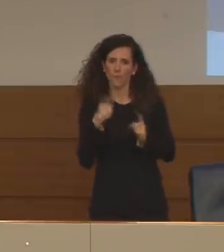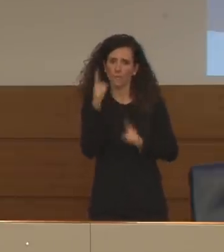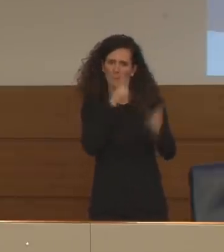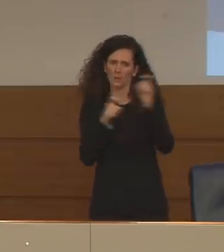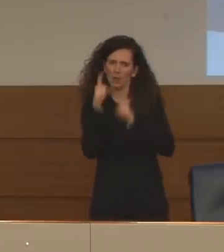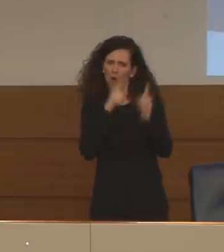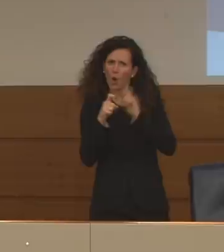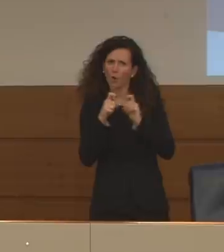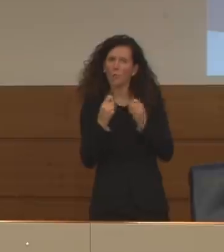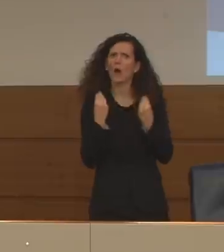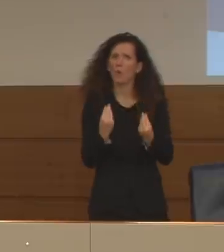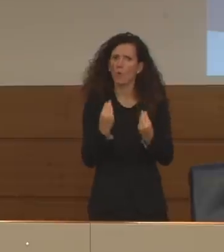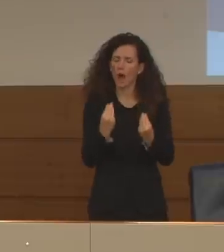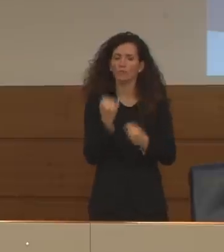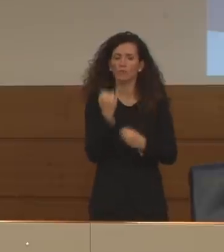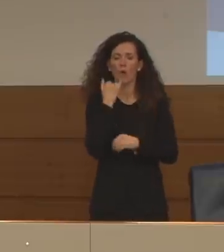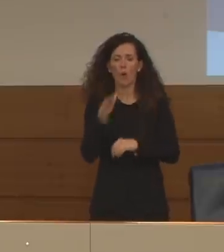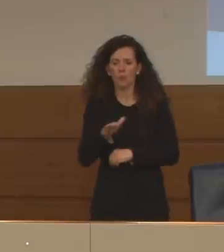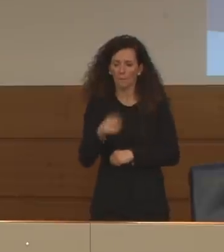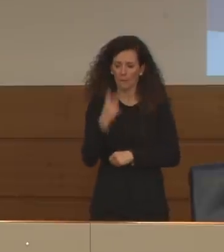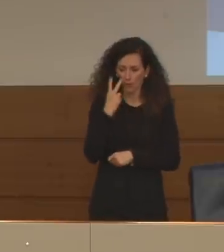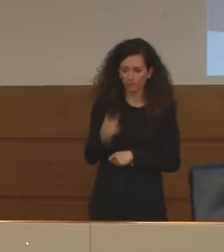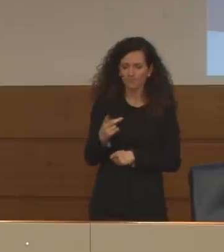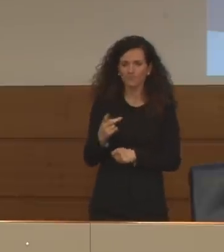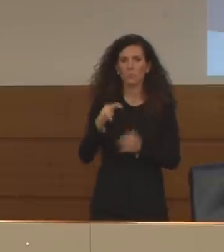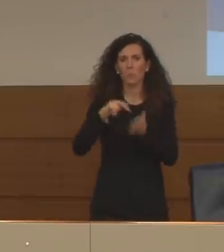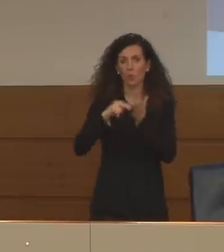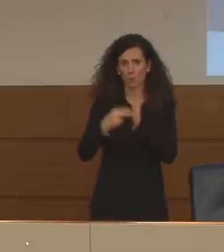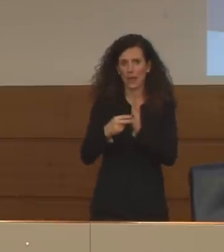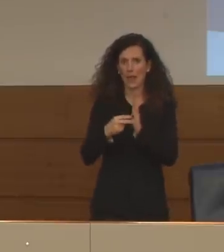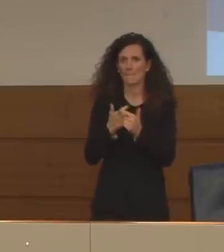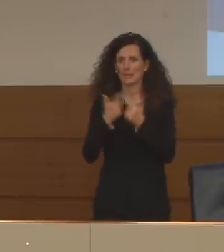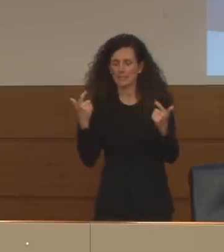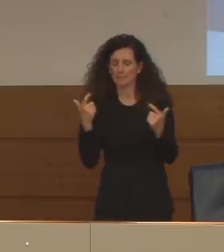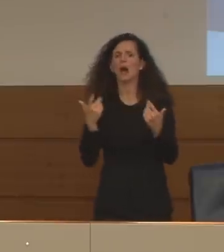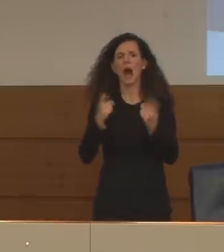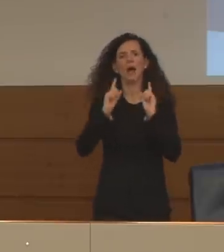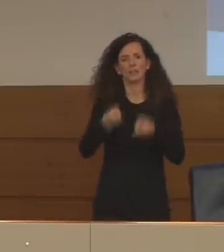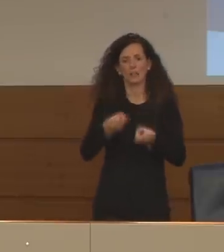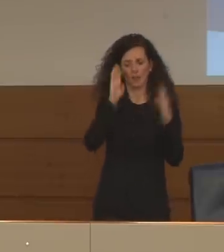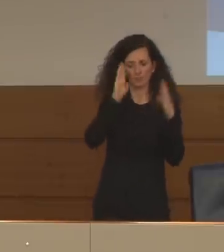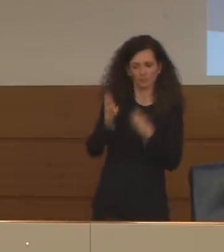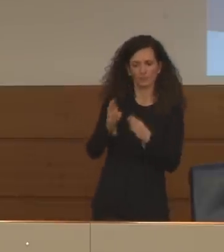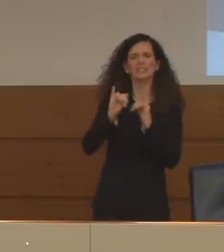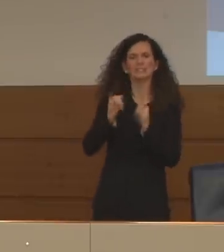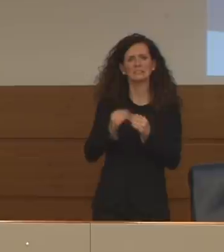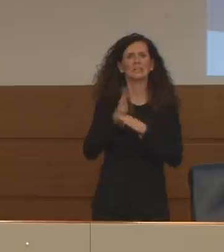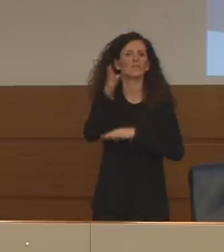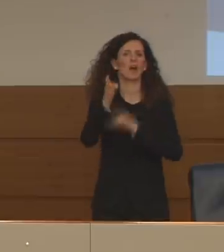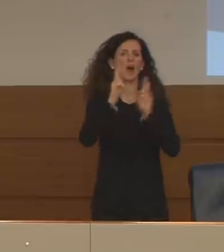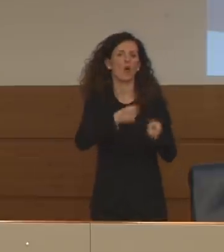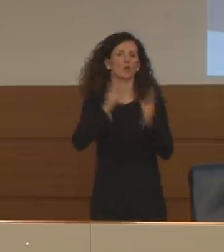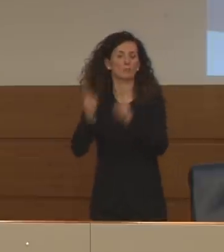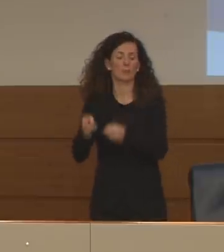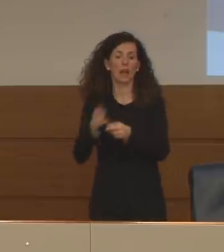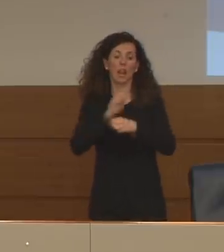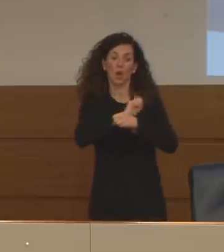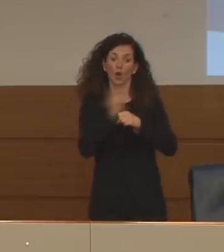se un bambino ha dei problemi importanti allora meriterà attenzione e andrà ha portato in ospedale. Il coronavirus di per sé al momento non